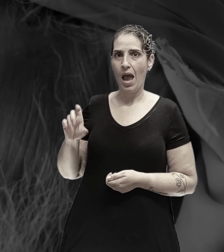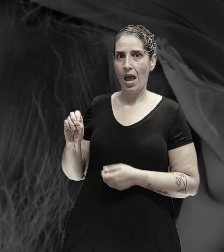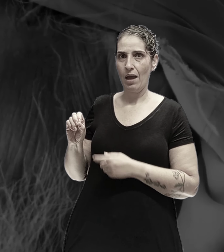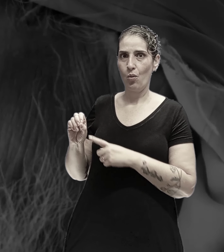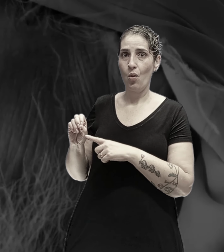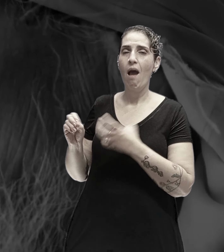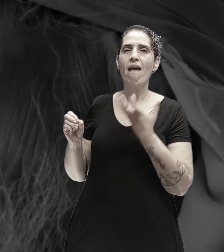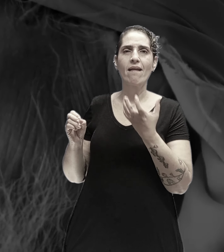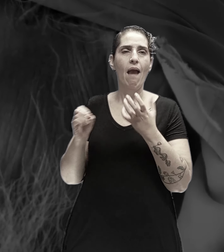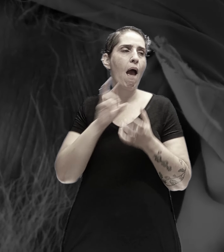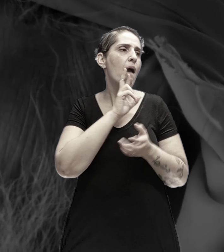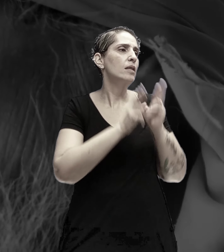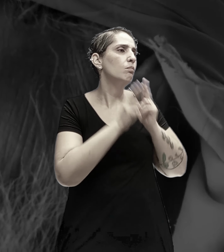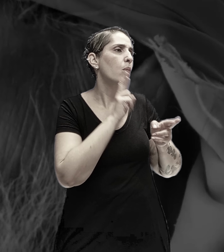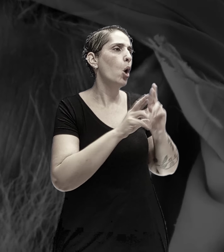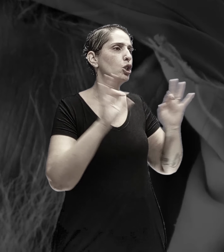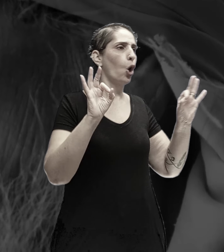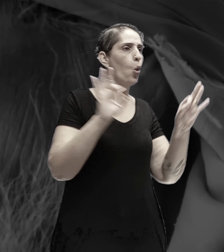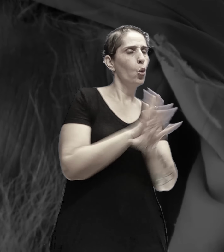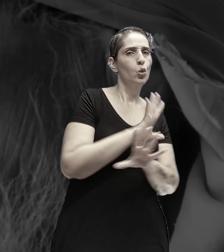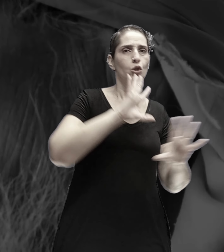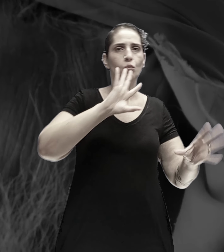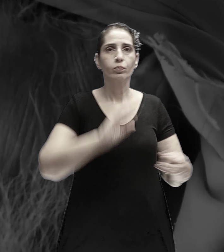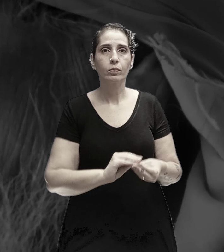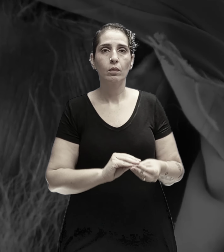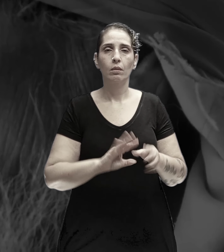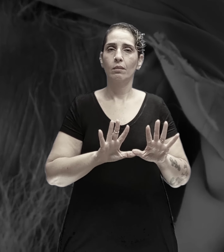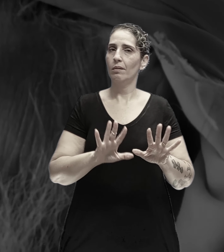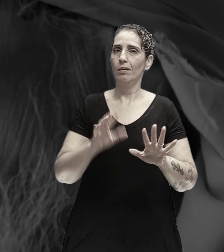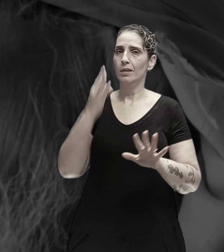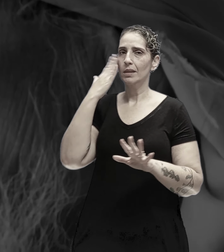O ego busca respostas e conclusões, mas a sabedoria